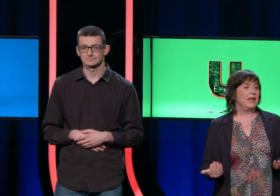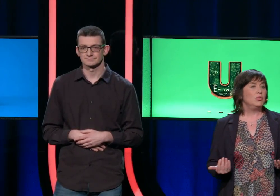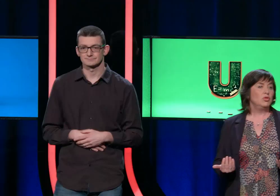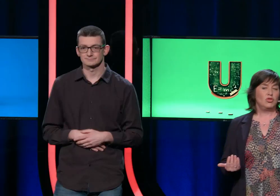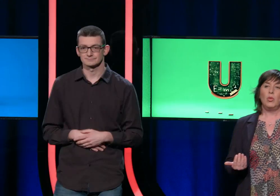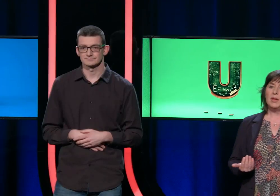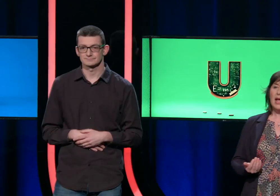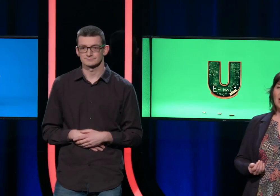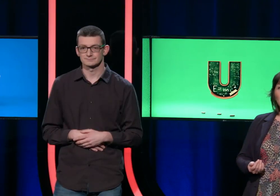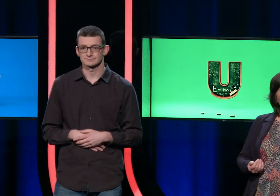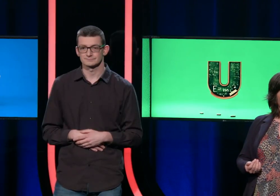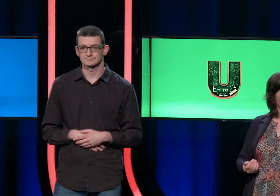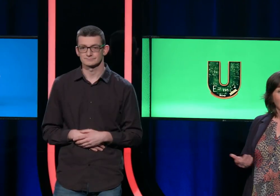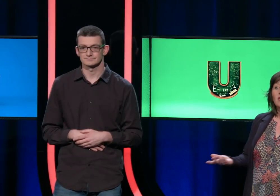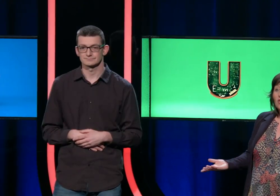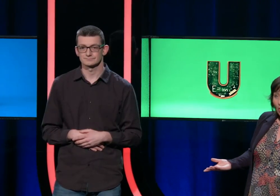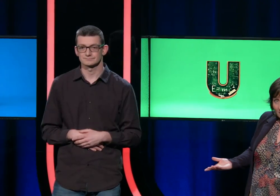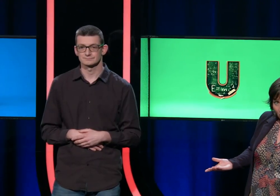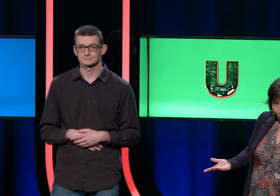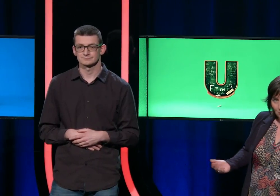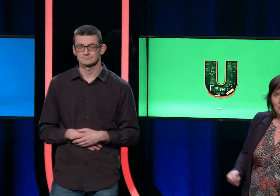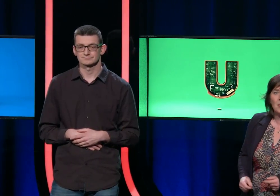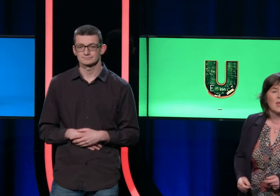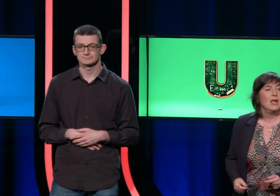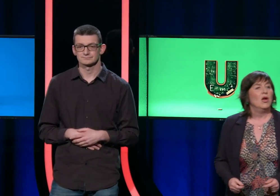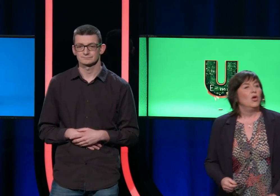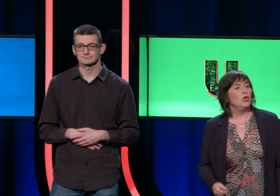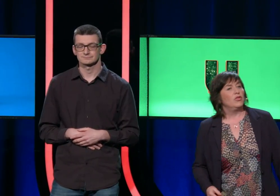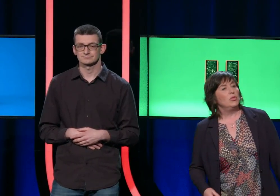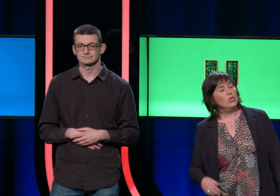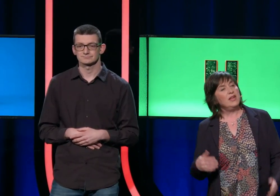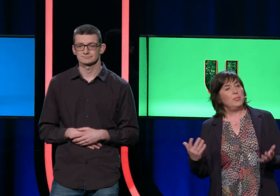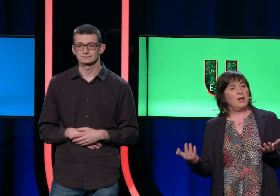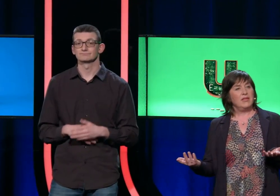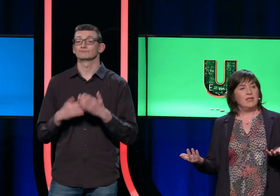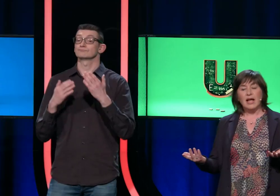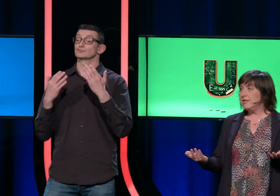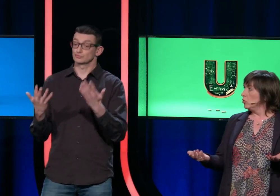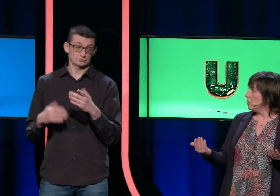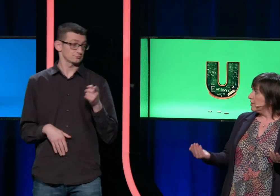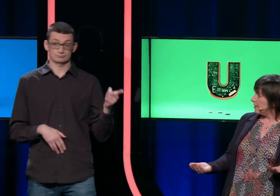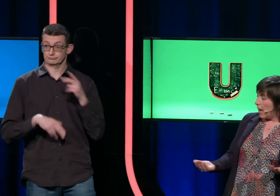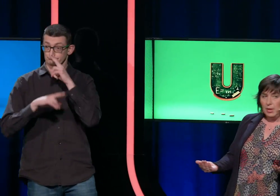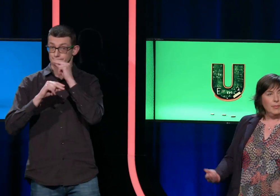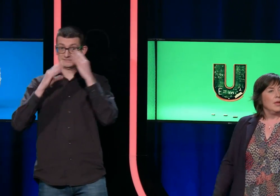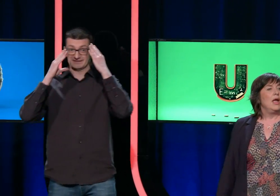en dat we dus op elkaar moeten wachten. Zoals nu. Goed. We doen deze presentatie dus samen